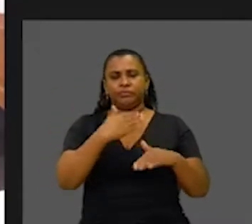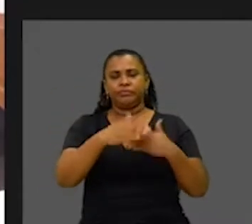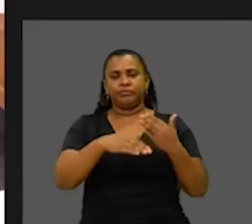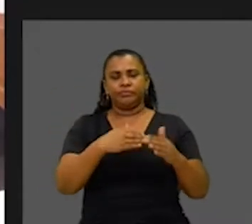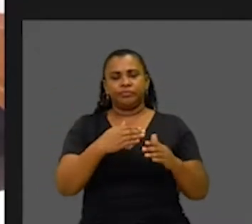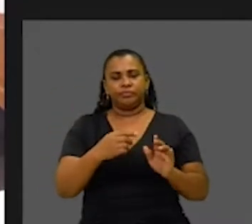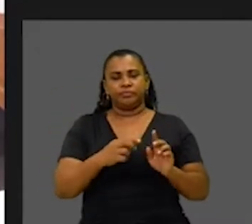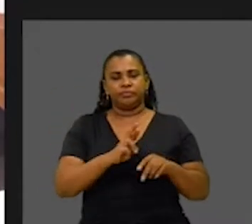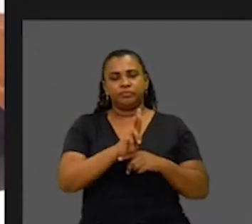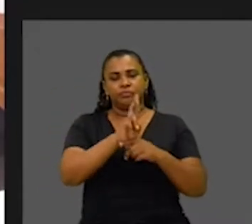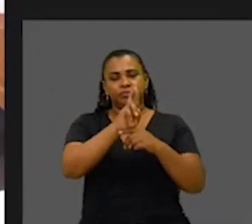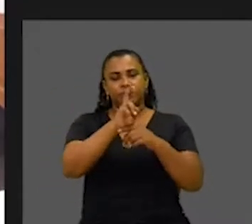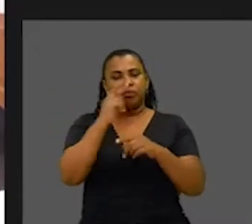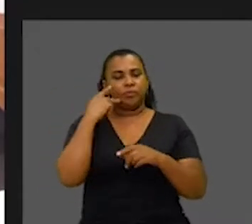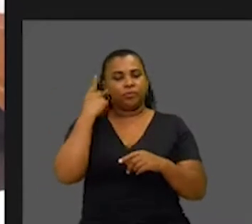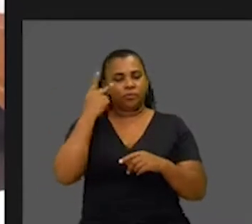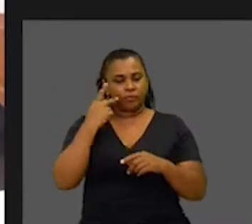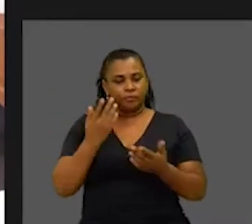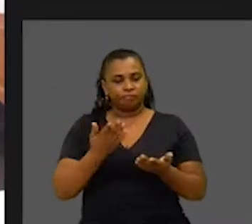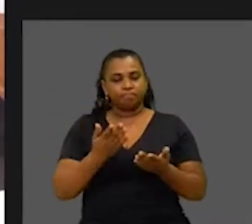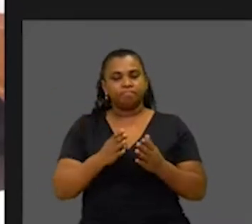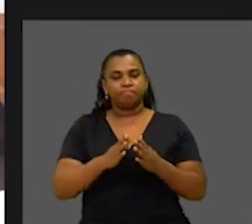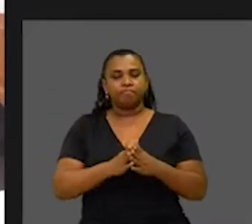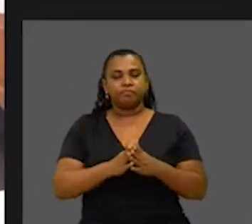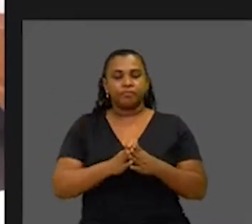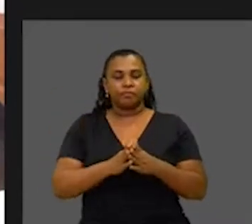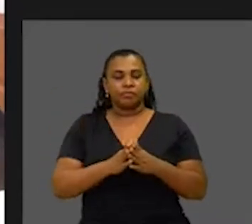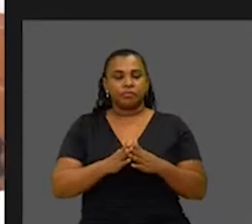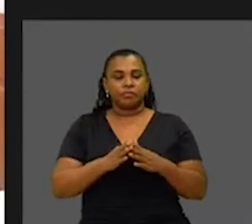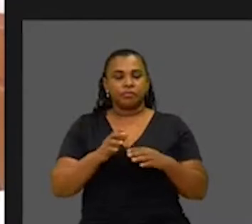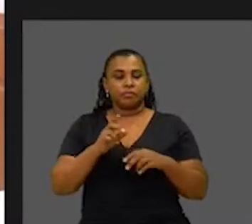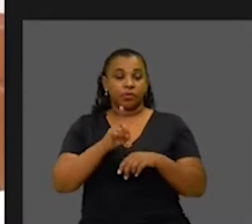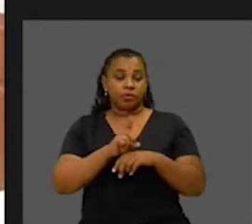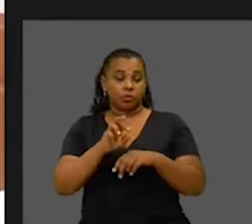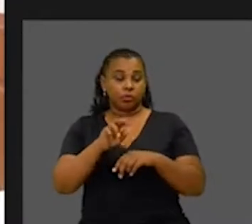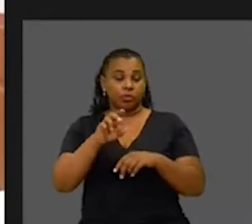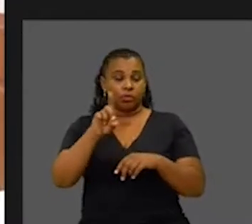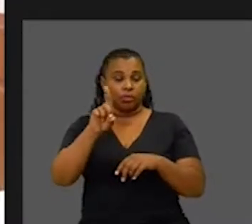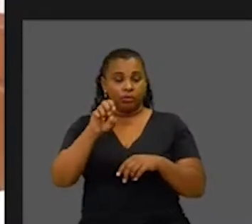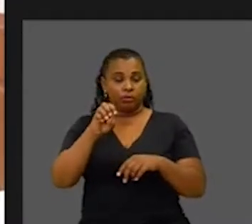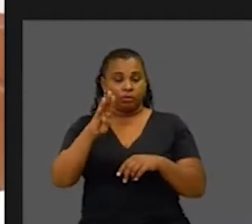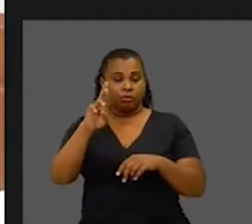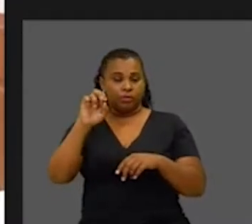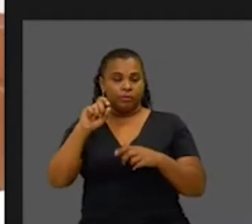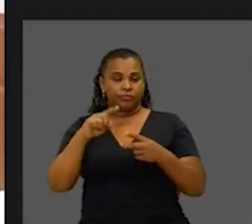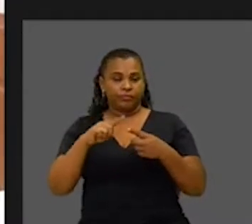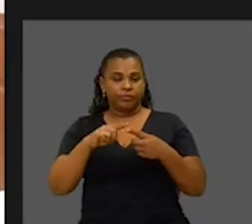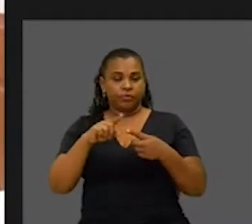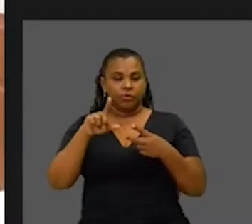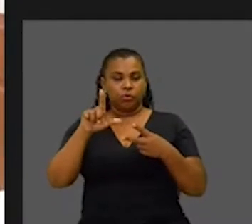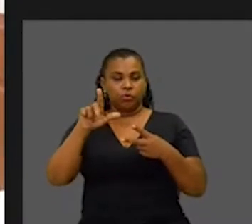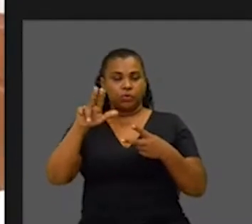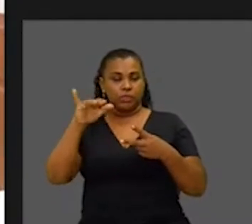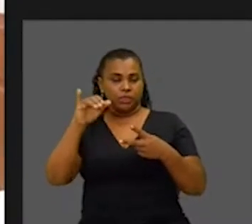das professoras Débora Thomé e Luciano Santana a mesa candidaturas coletivas desafios para